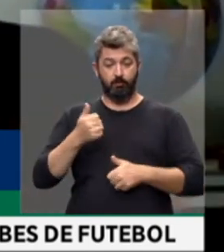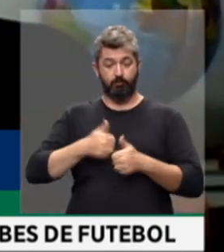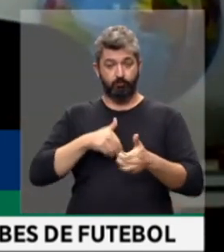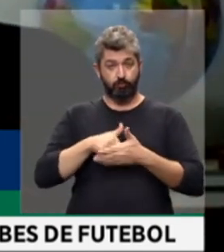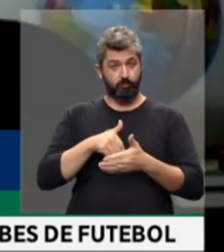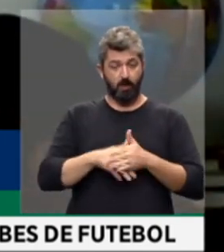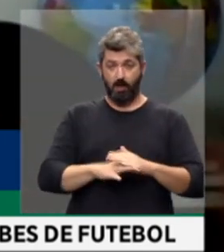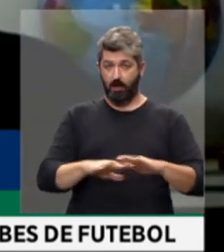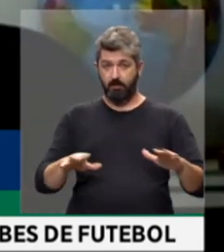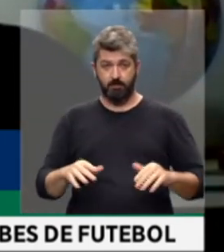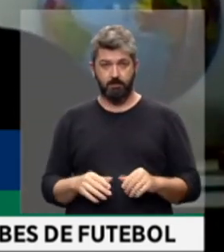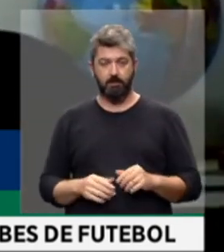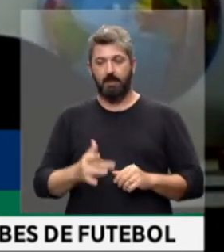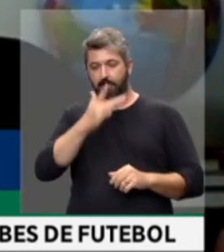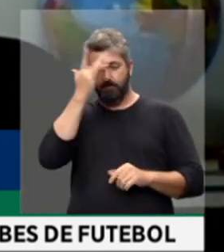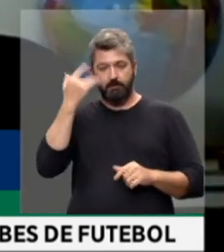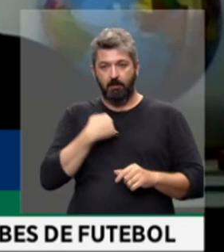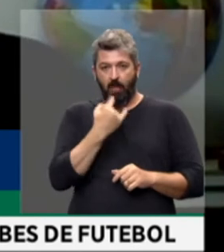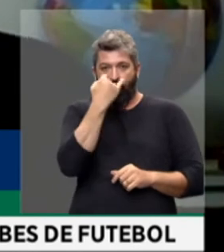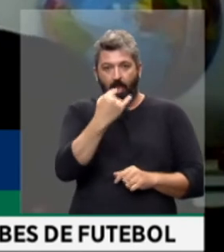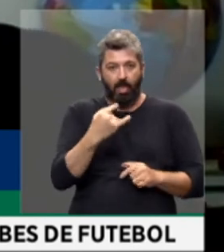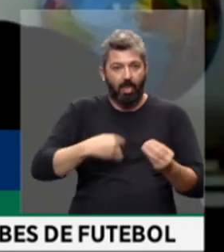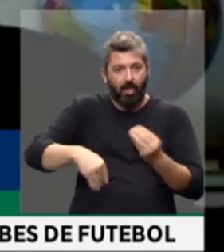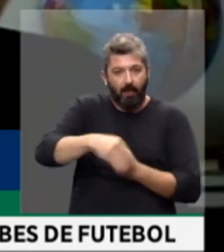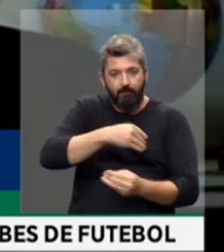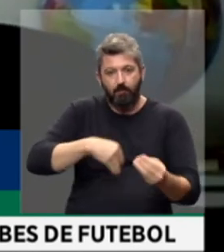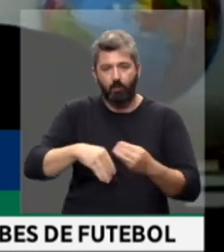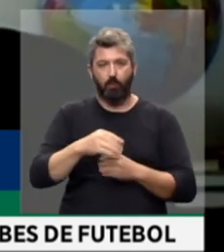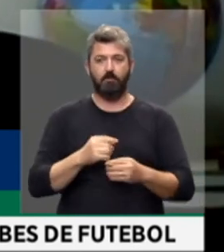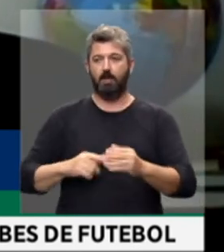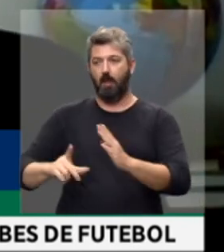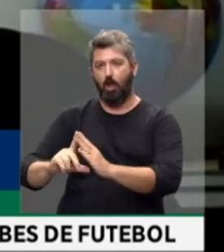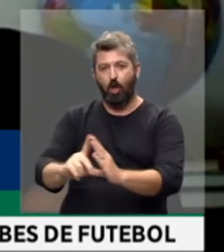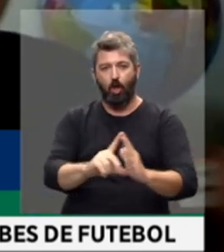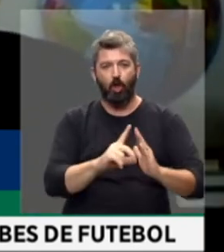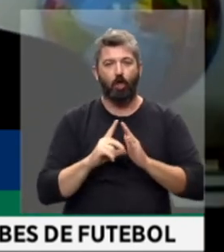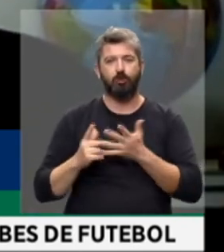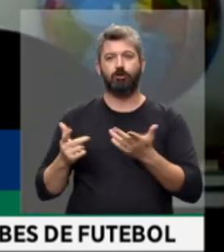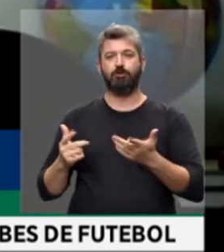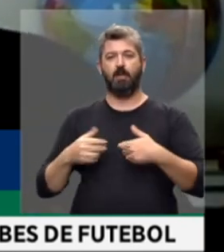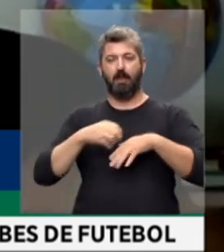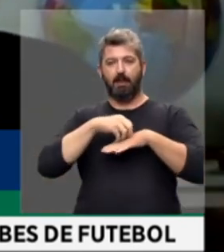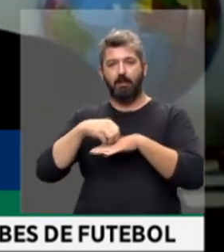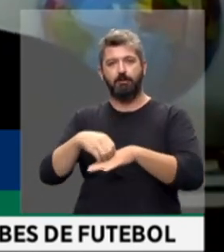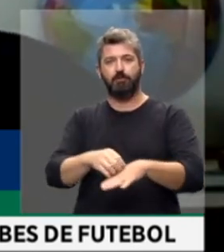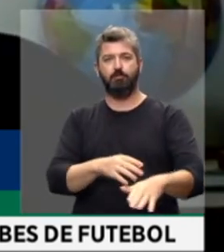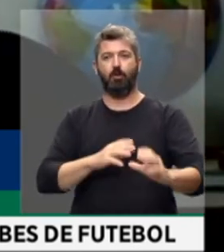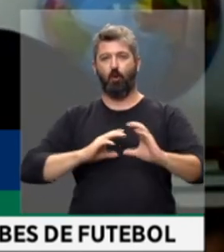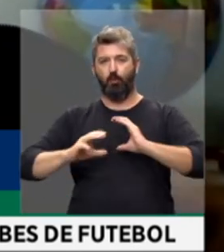DAR SEGURANÇA PUDESSE DAR QUALIDADE NÃO SÓ PARA OS ATLETAS COMO TAMBÉM A TODAS AS PESSOAS. O FUTEBOL, AS ENTIDADES ESPORTIVAS SÃO ASSIM, ELAS ENVOLVEM AS